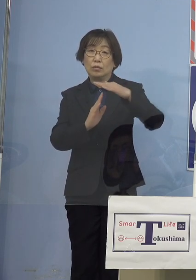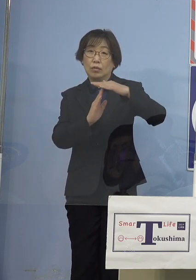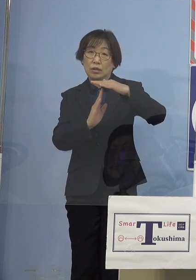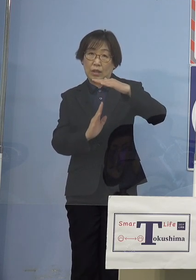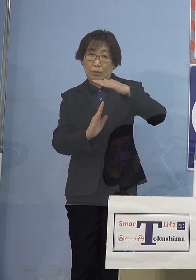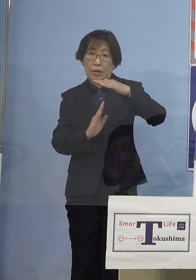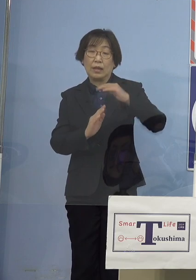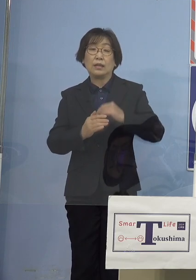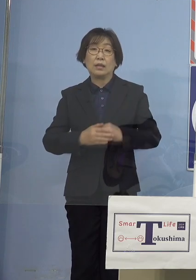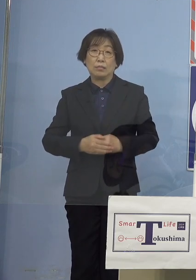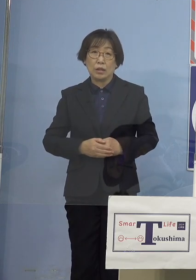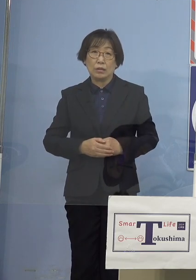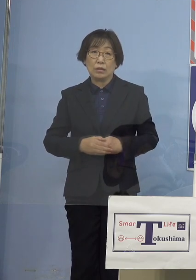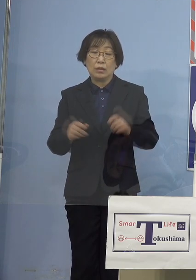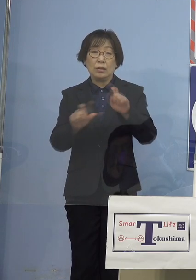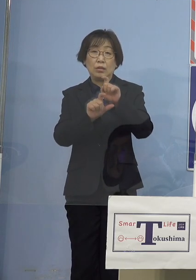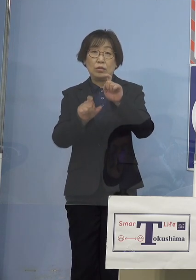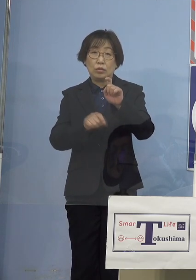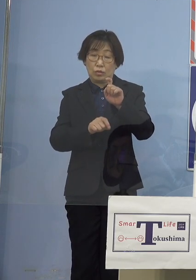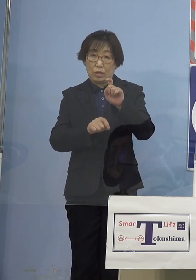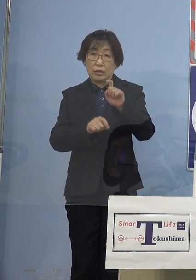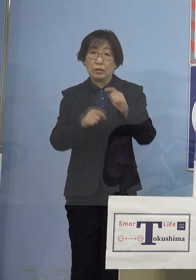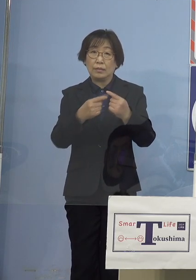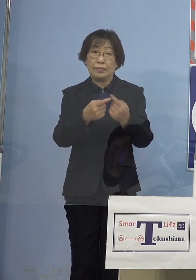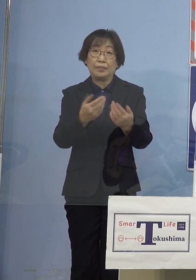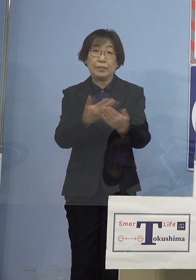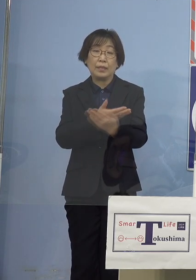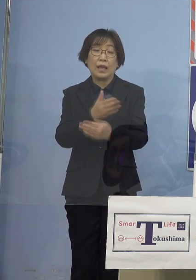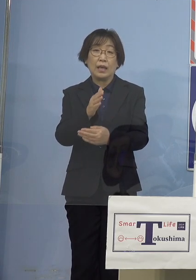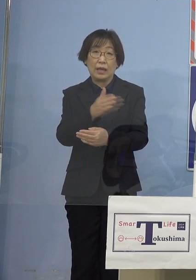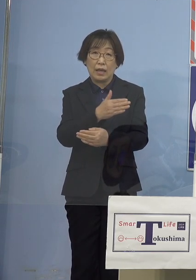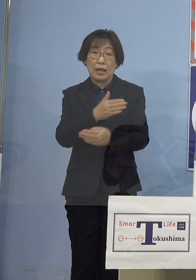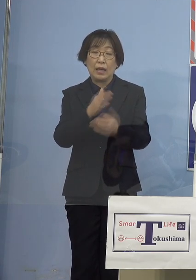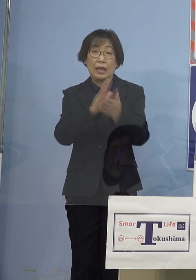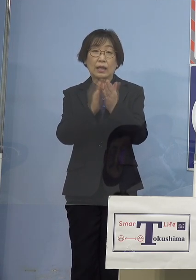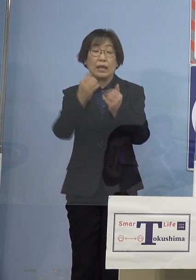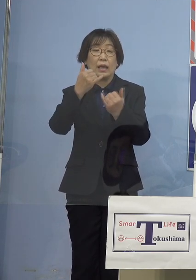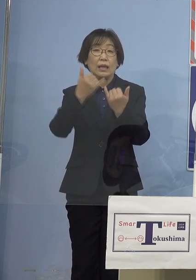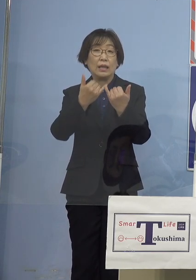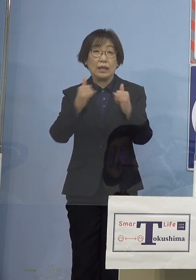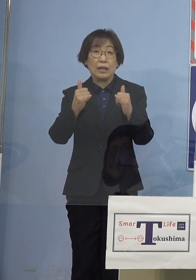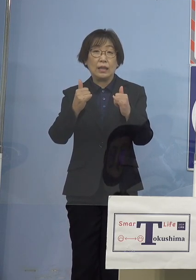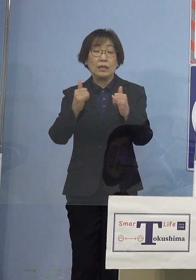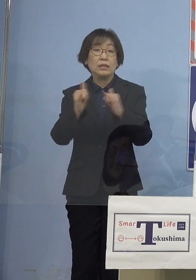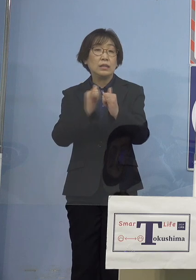また、10月に入りましてから 県内の人流は増えてきてはおりますが